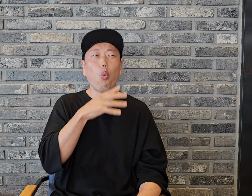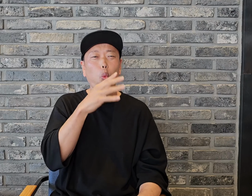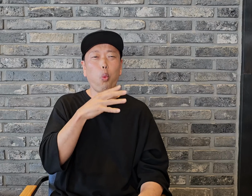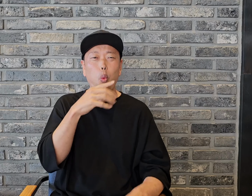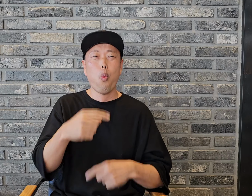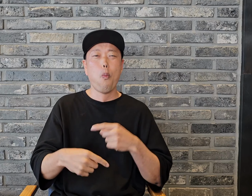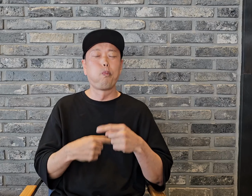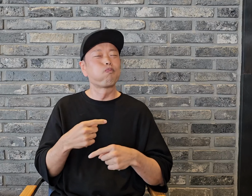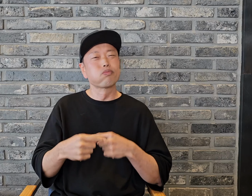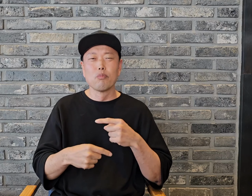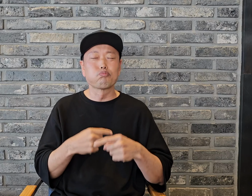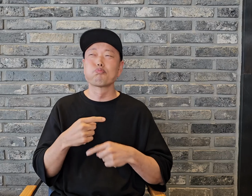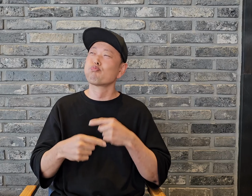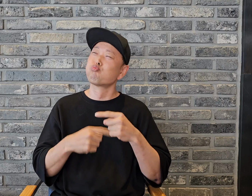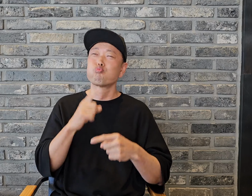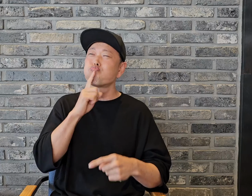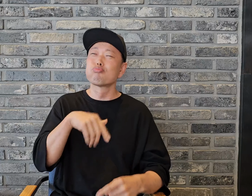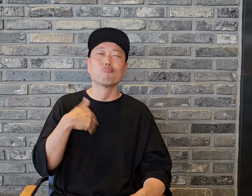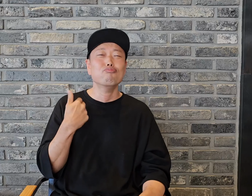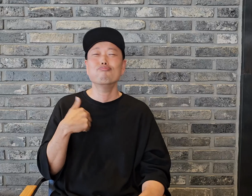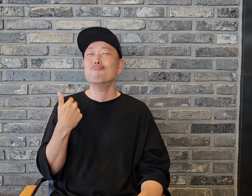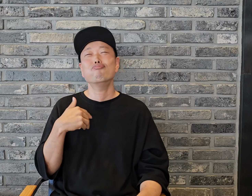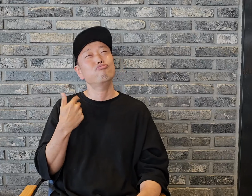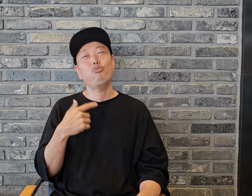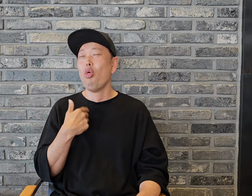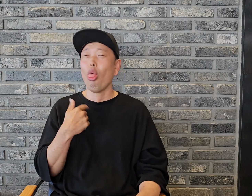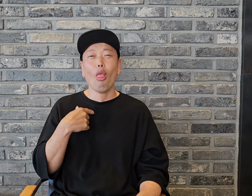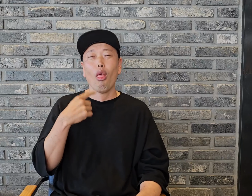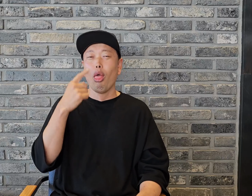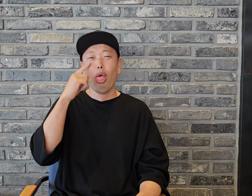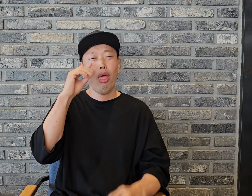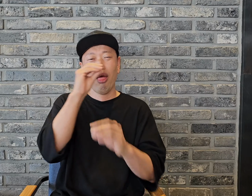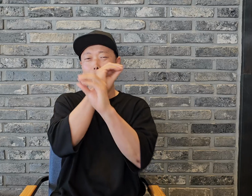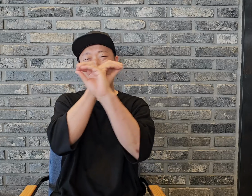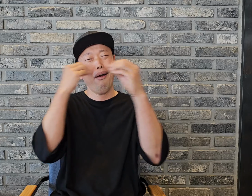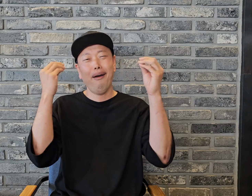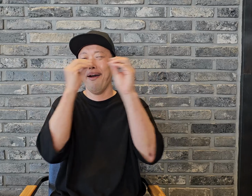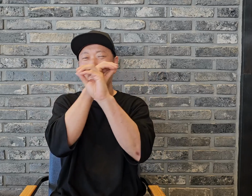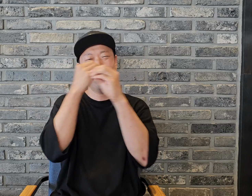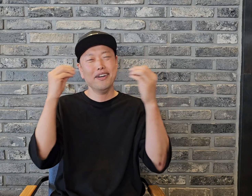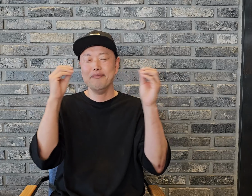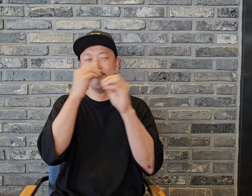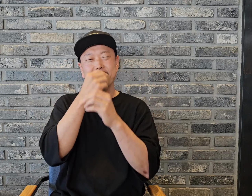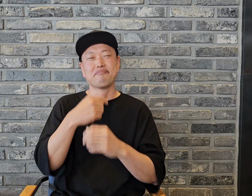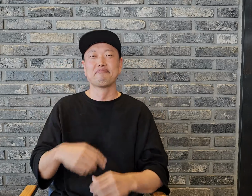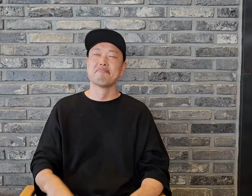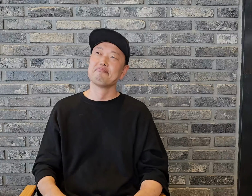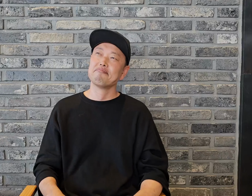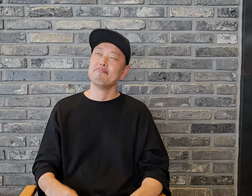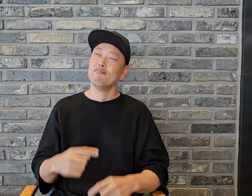En ese momento, ni siquiera sabía lo que significaba el lenguaje de señas, así que lo miré a grandes rasgos.